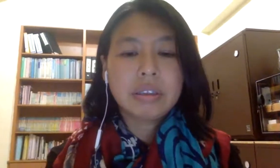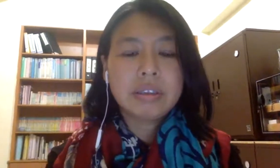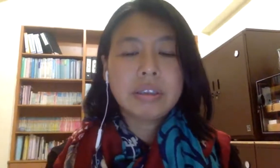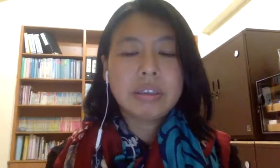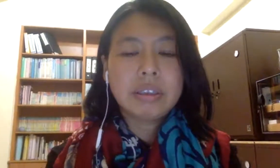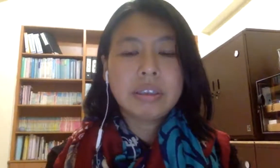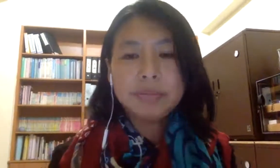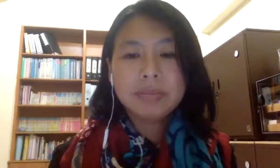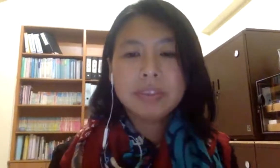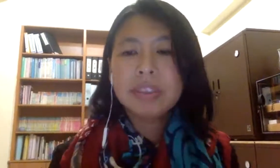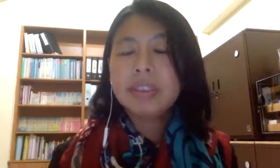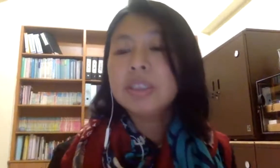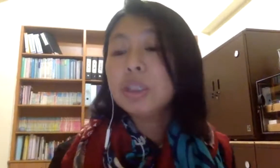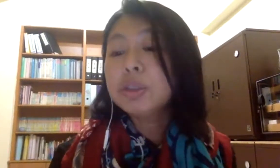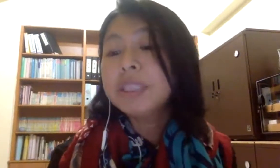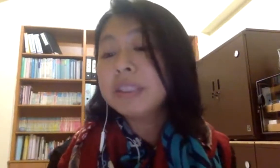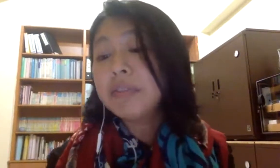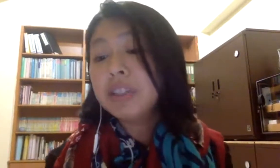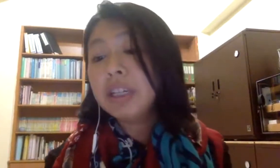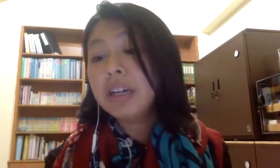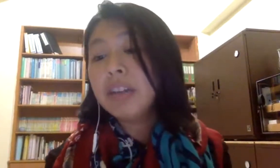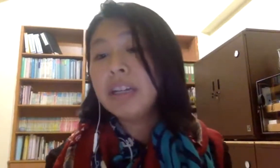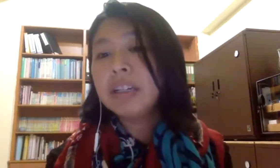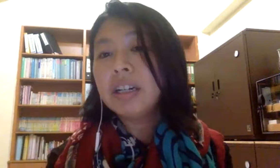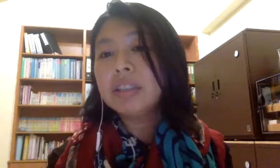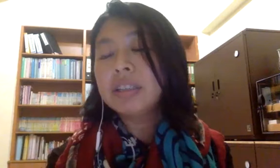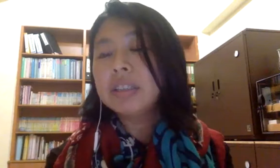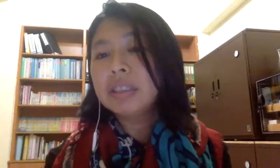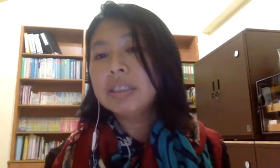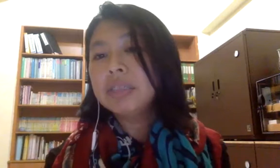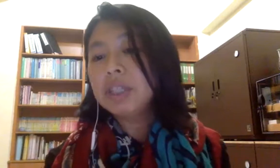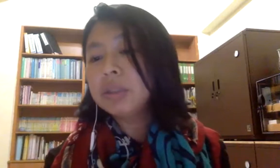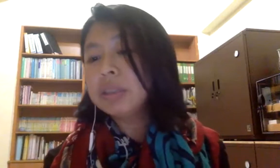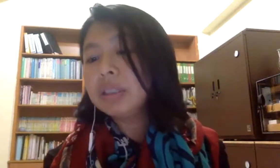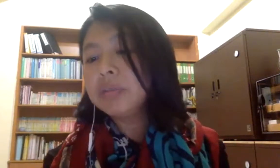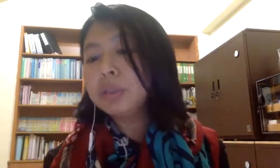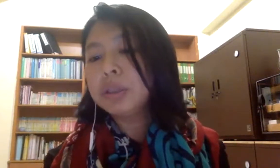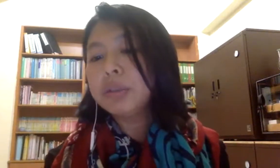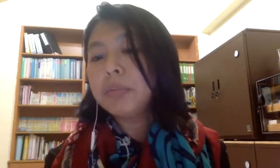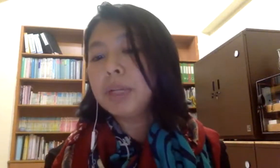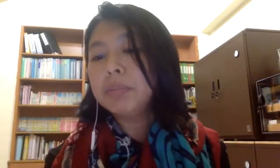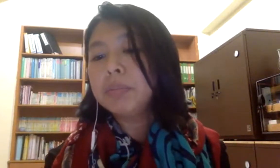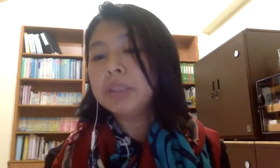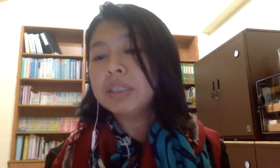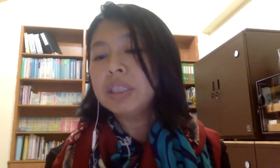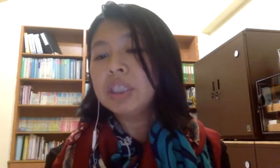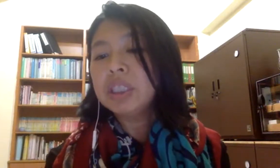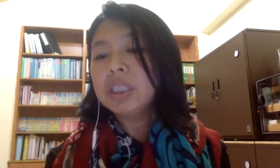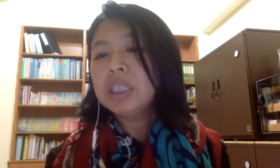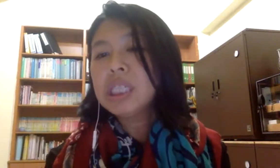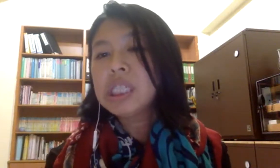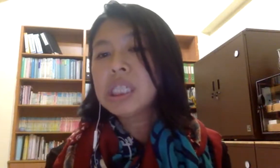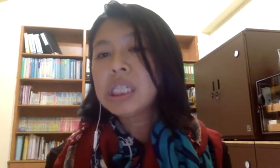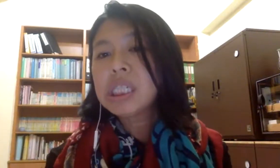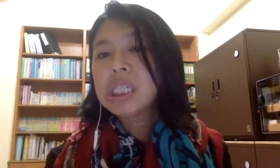عذرا شتيفاني اعتقد إنني أواجه صعوبة في مشاركة عرضي التقديمي